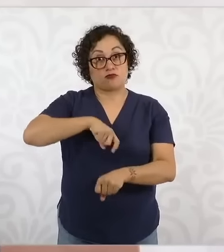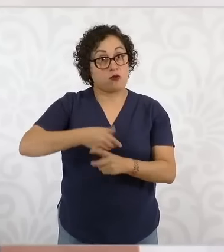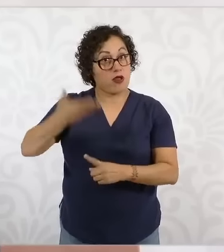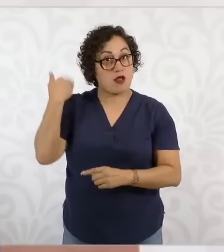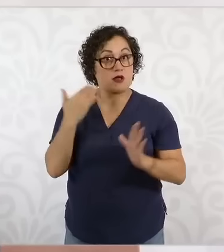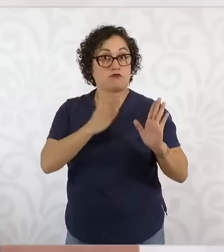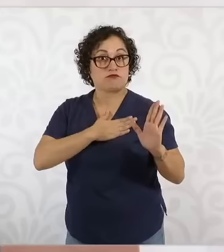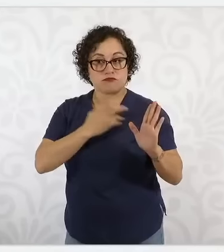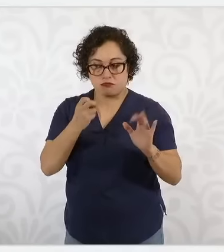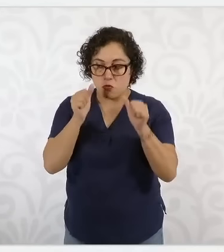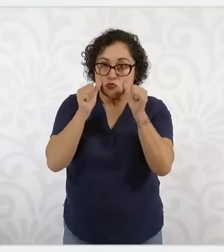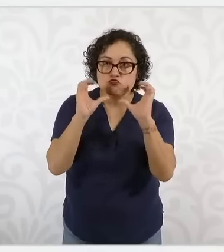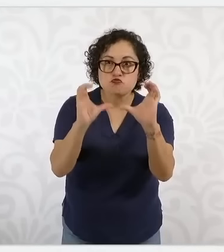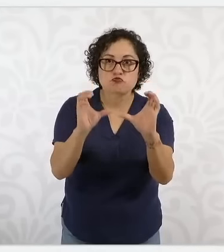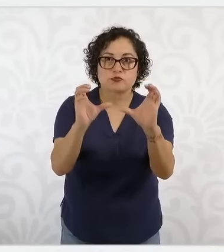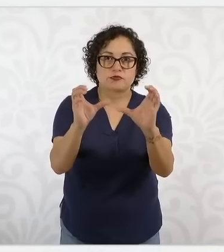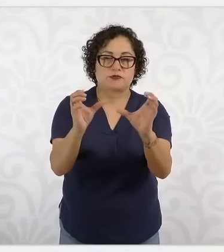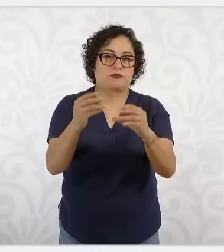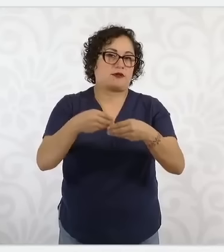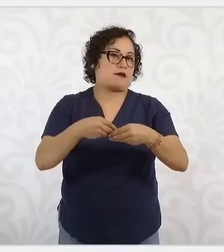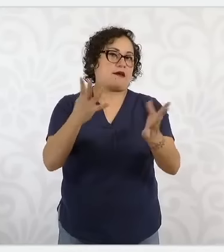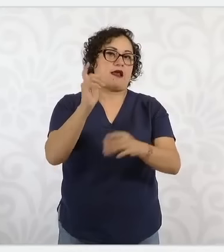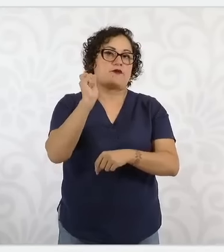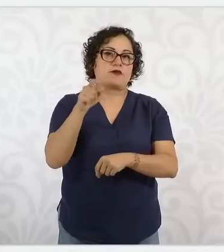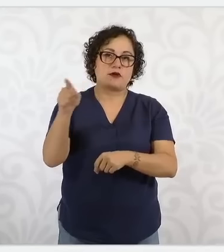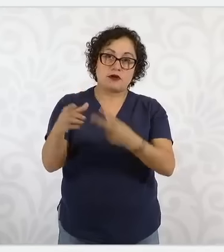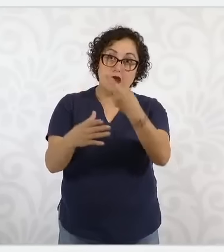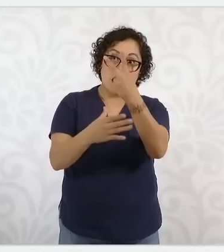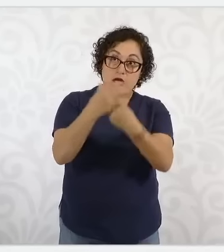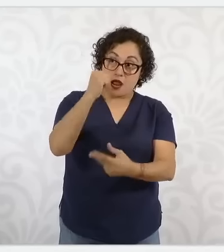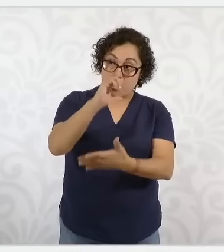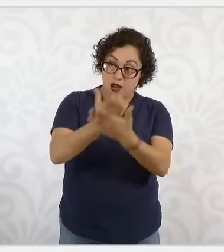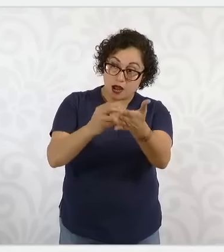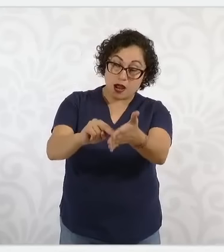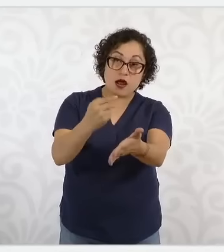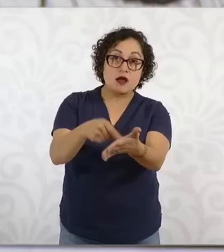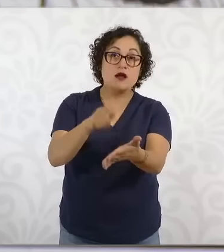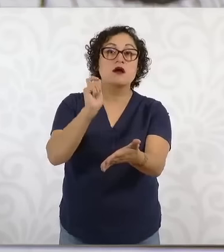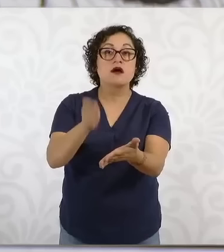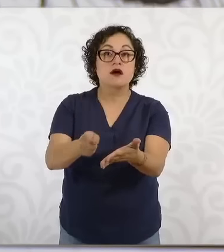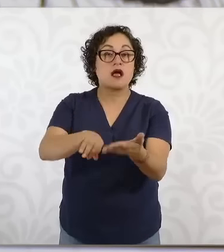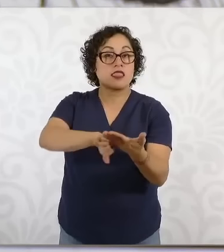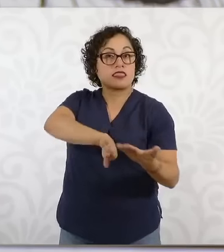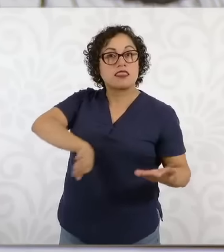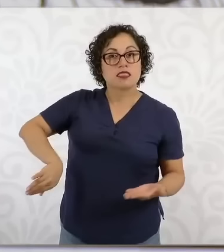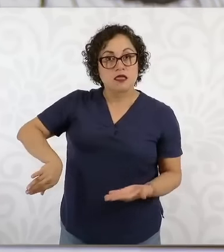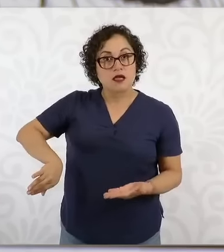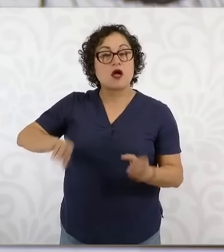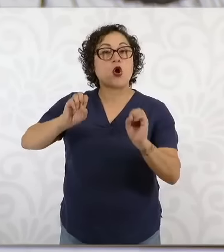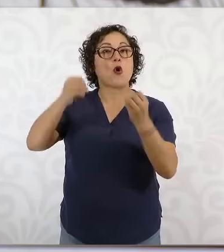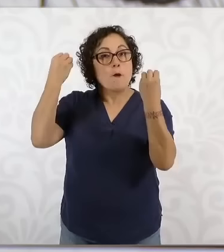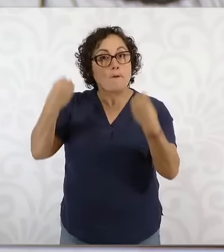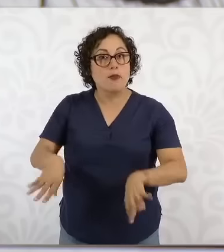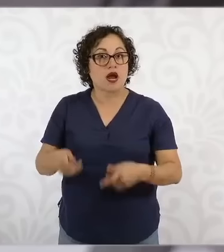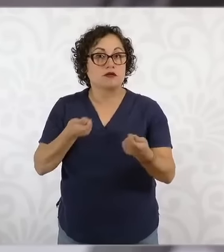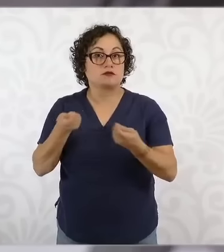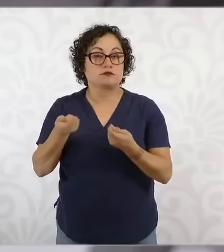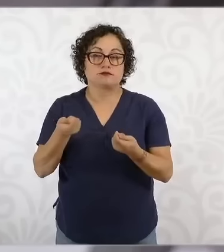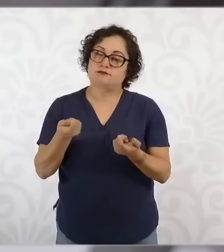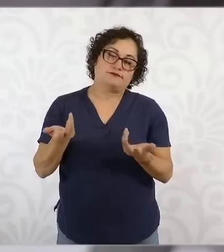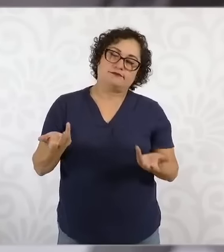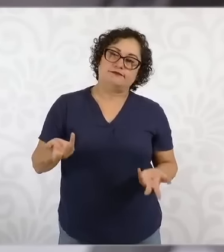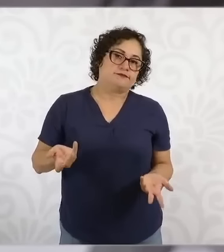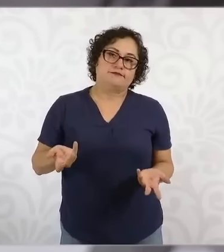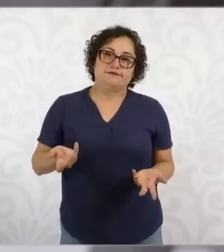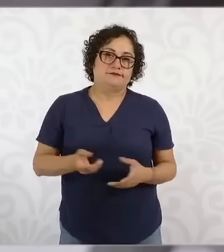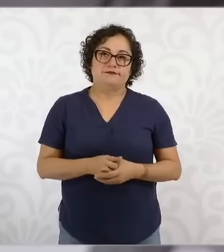firmar un contrato eh que signifique la pérdida de eh de control de Pemex. De ninguna manera.